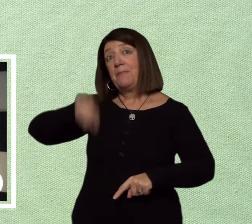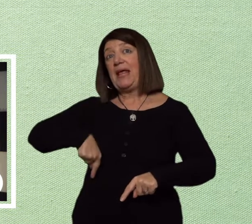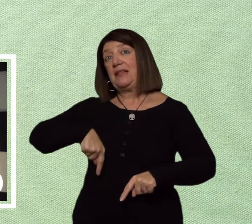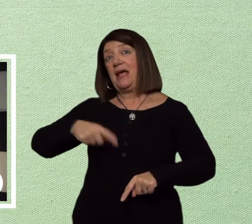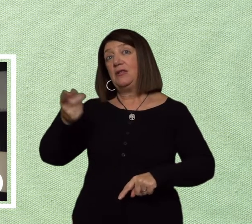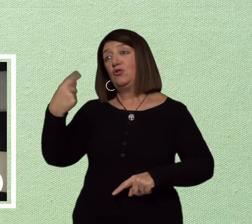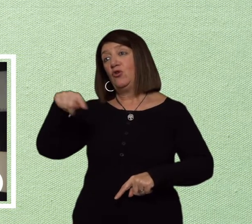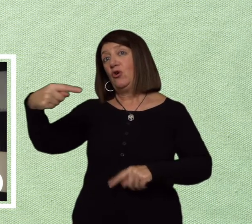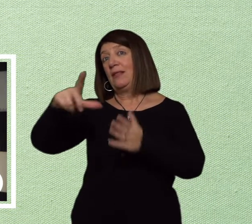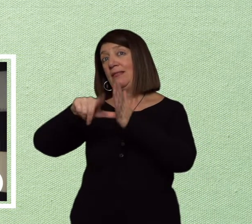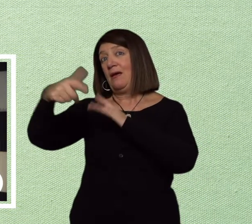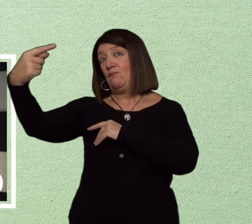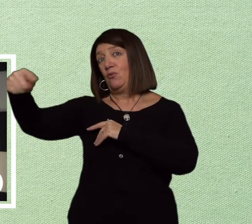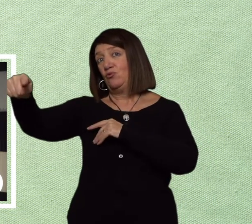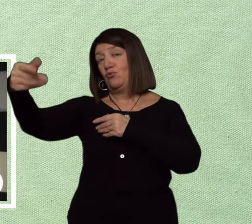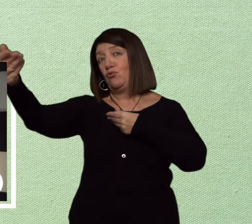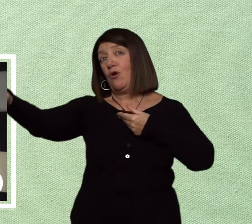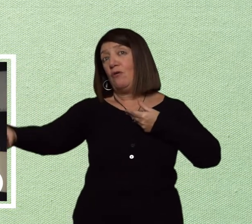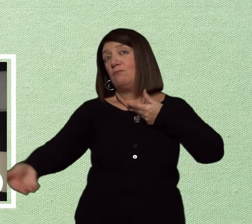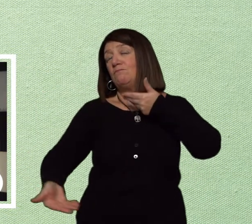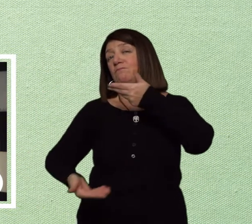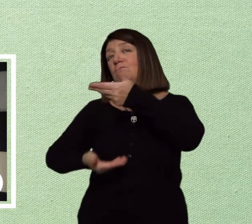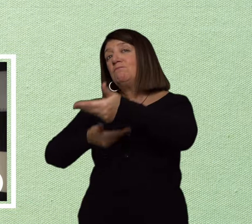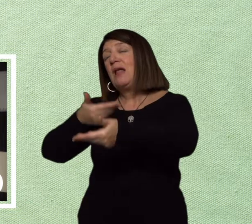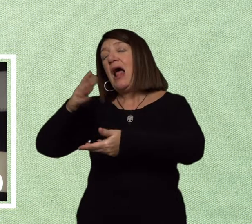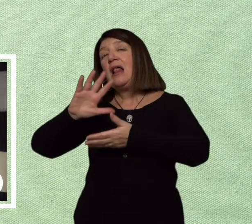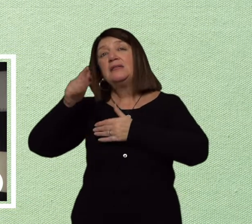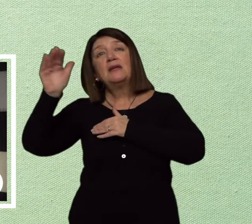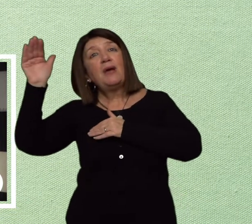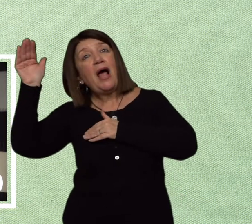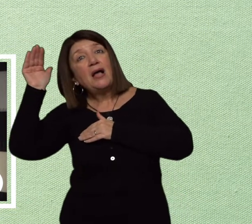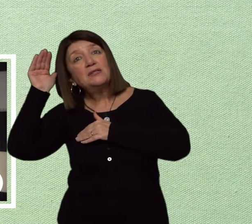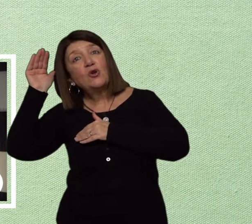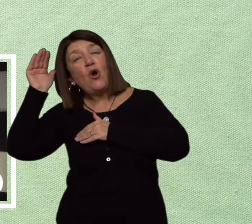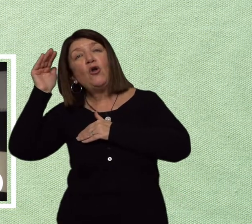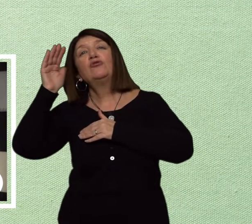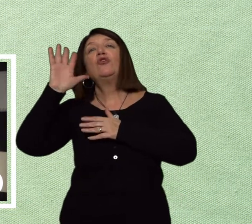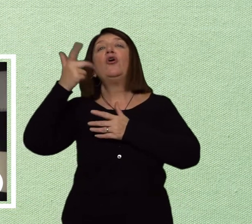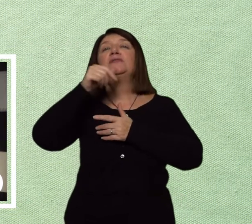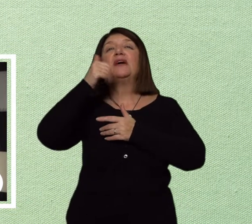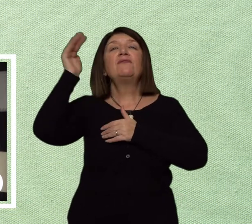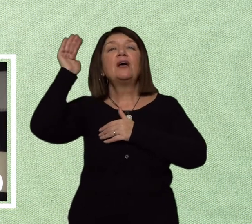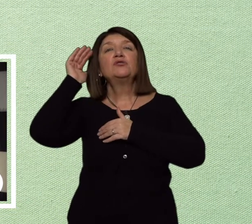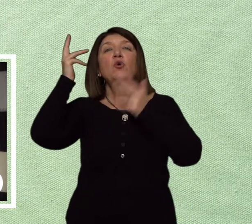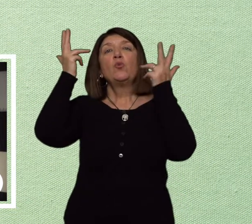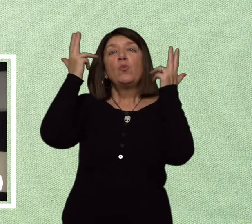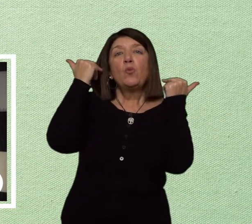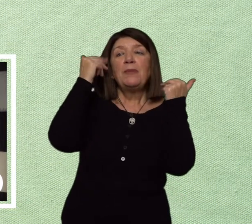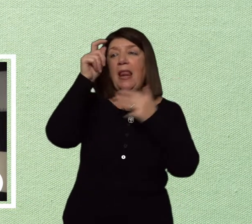per ascoltare le persone solo da un ascolto umile rispettoso si arriva a costruire tanto